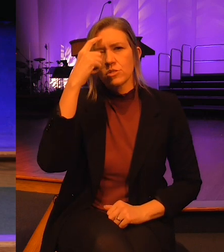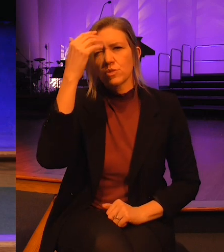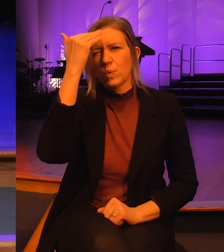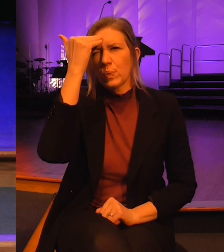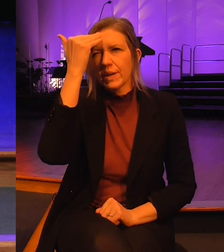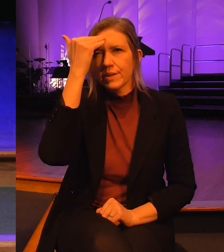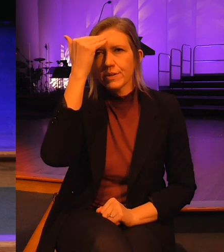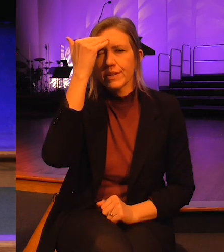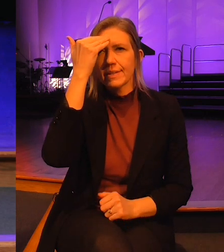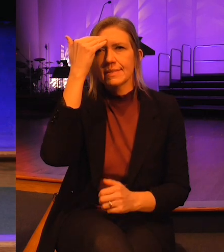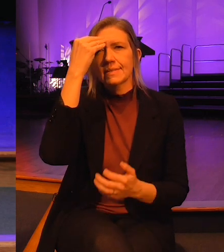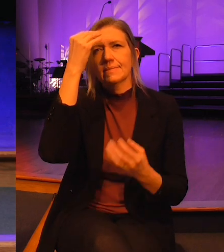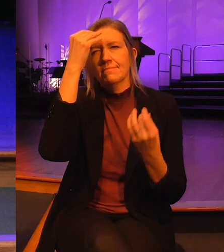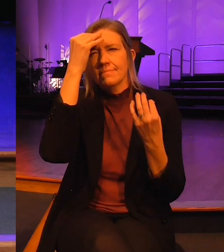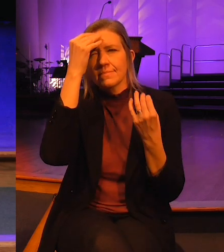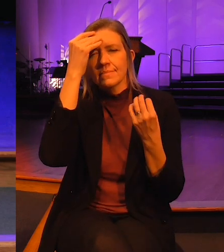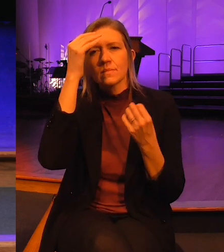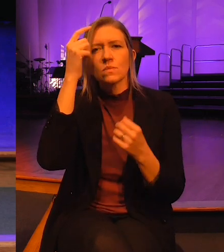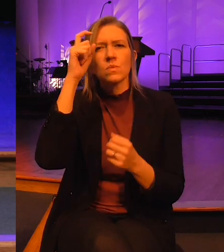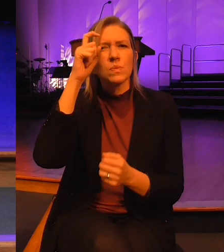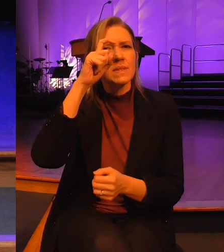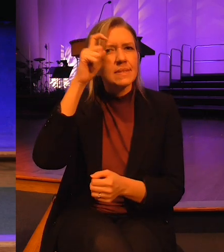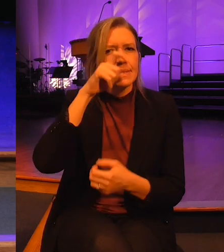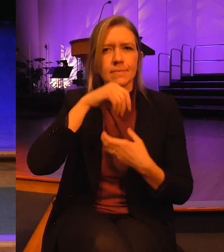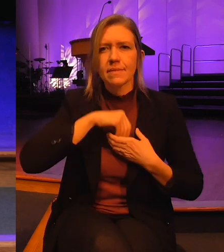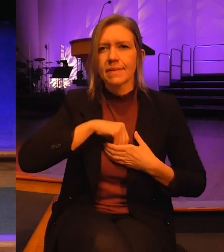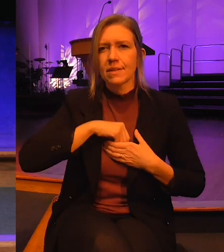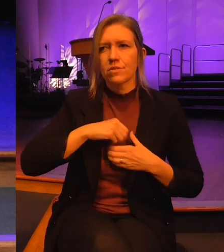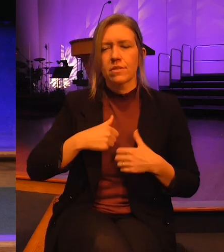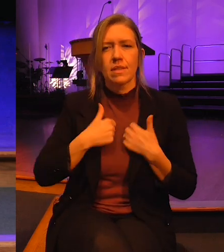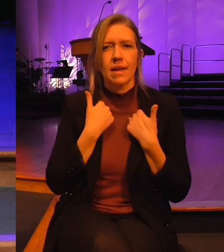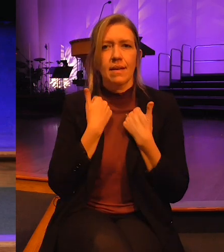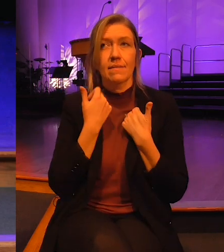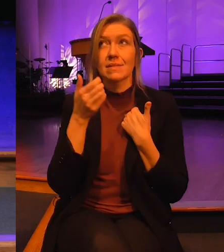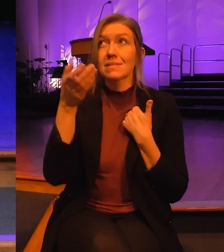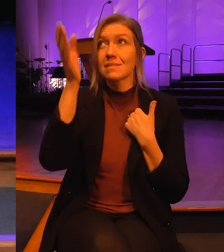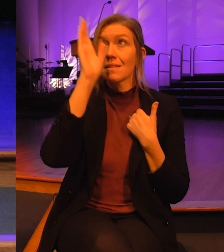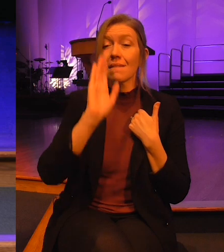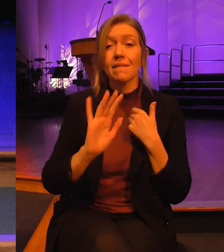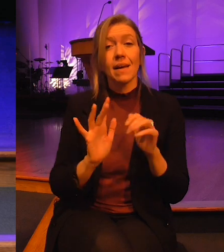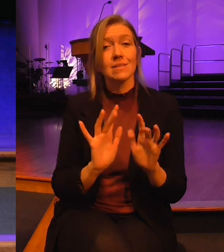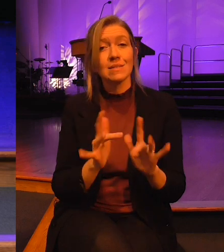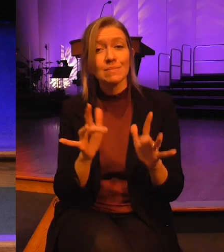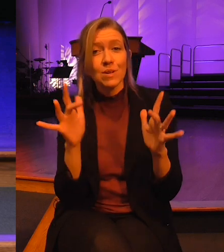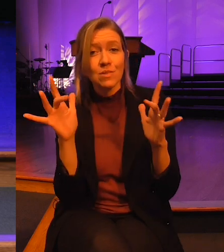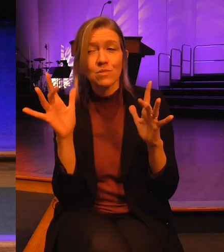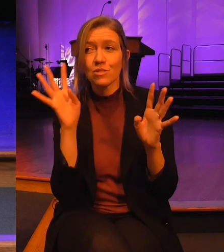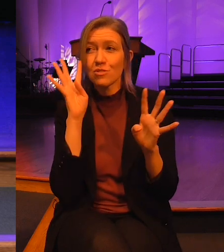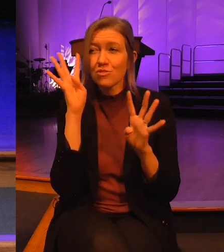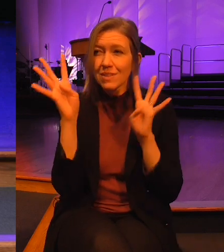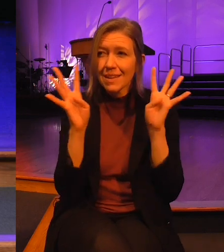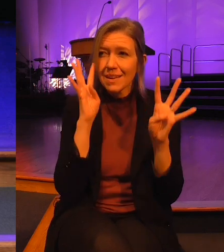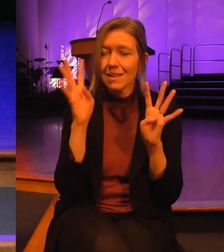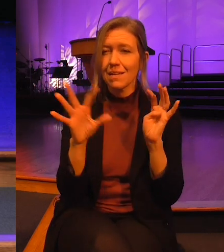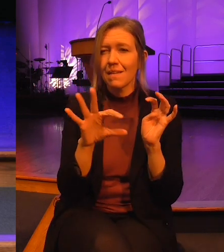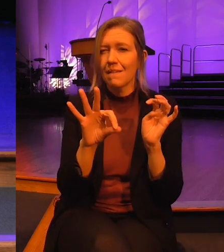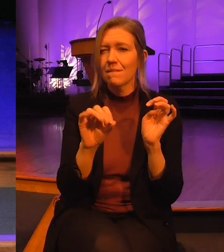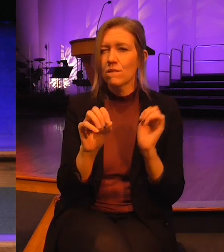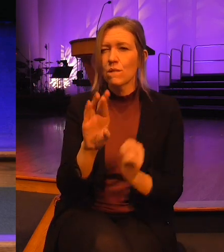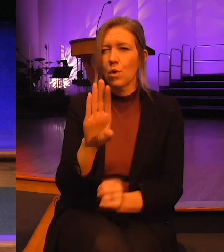vida interior, el brillo divino y la fuerza creativa de nuestra vida interior. Vamos